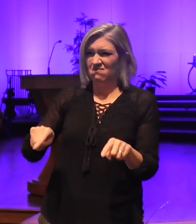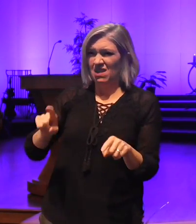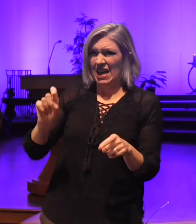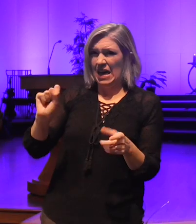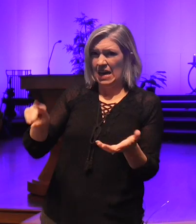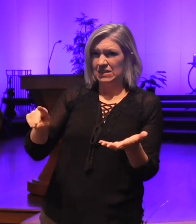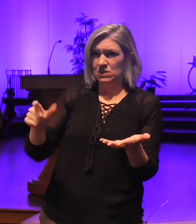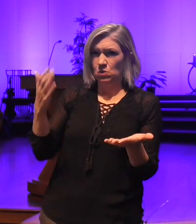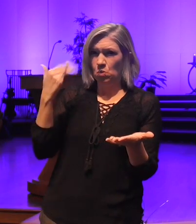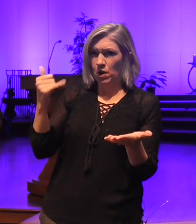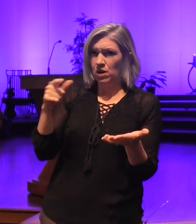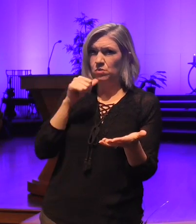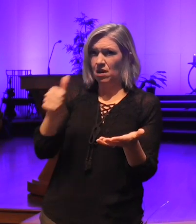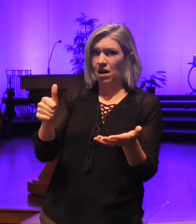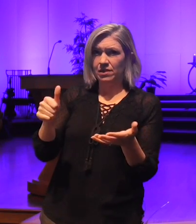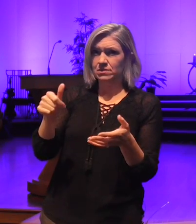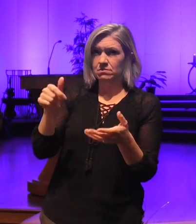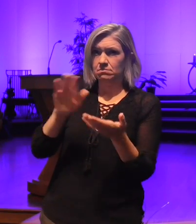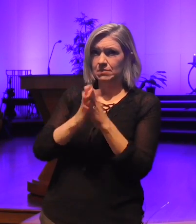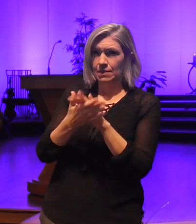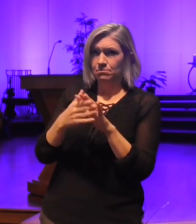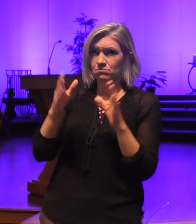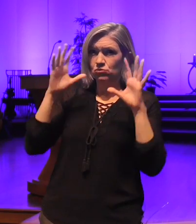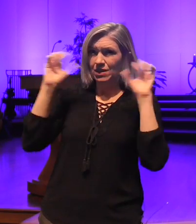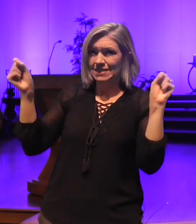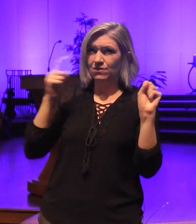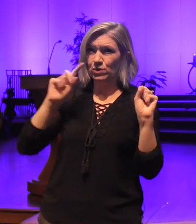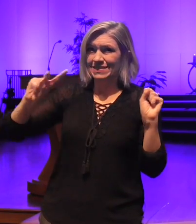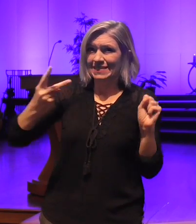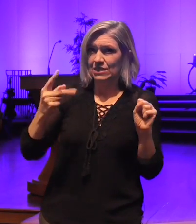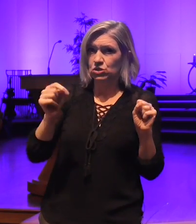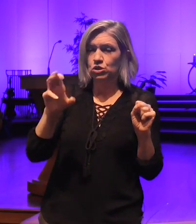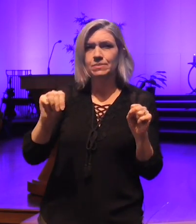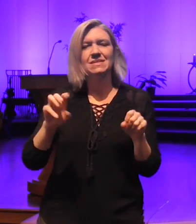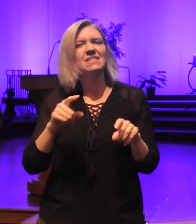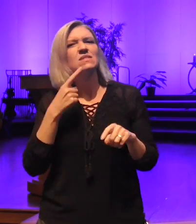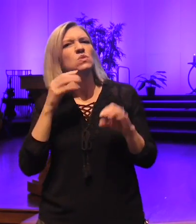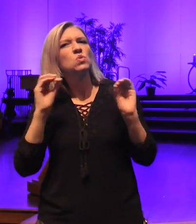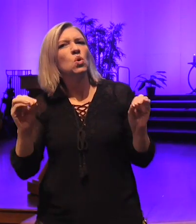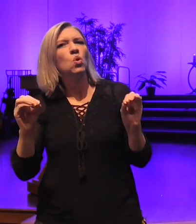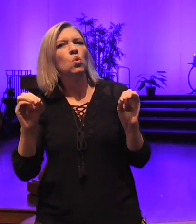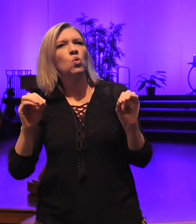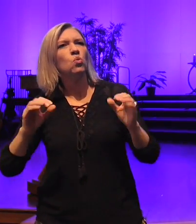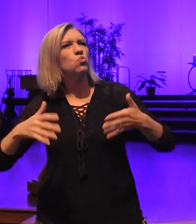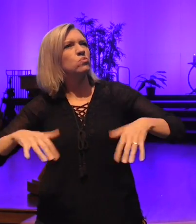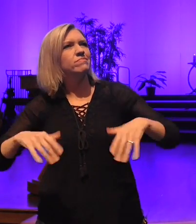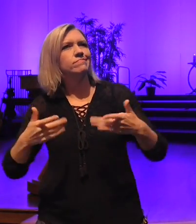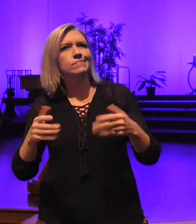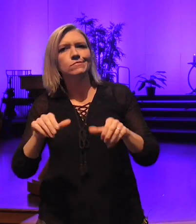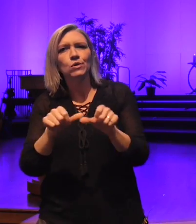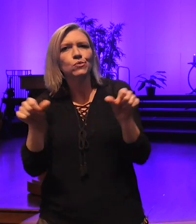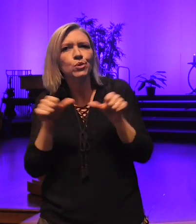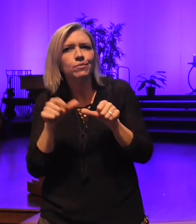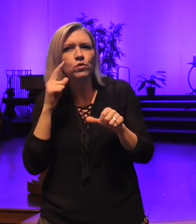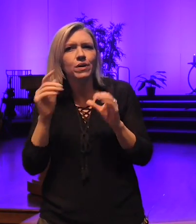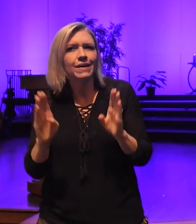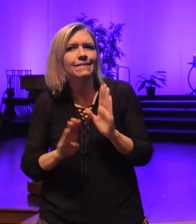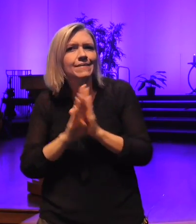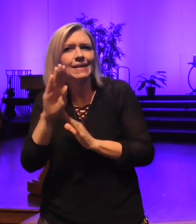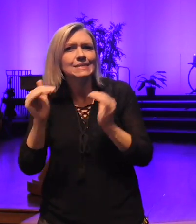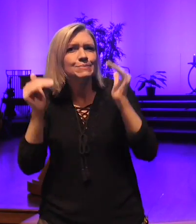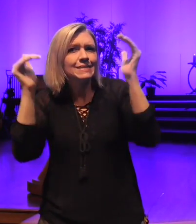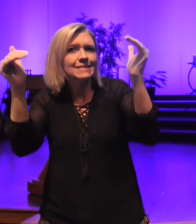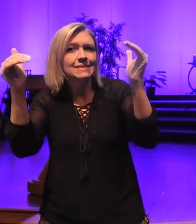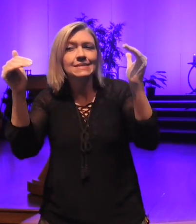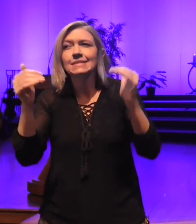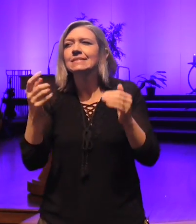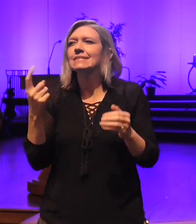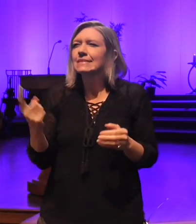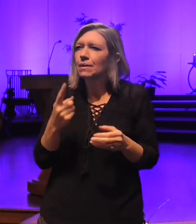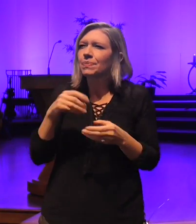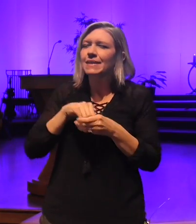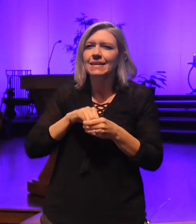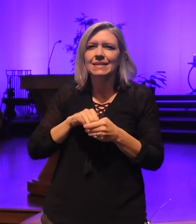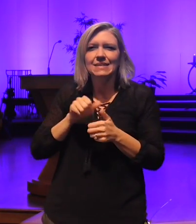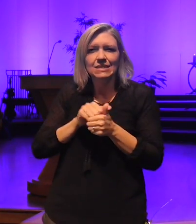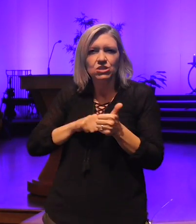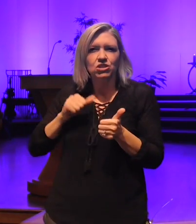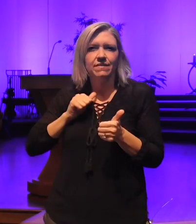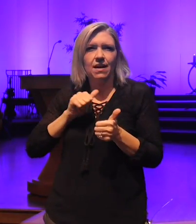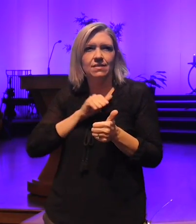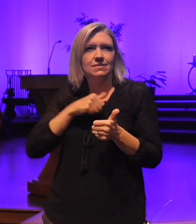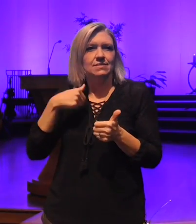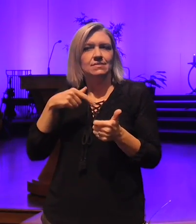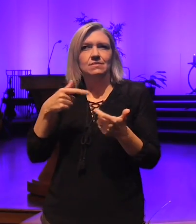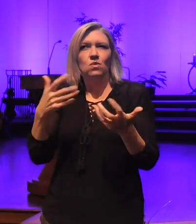avanzar porque hay algo en cada uno de nosotros que anhela avanzar tenemos